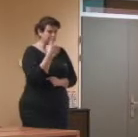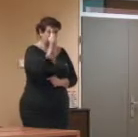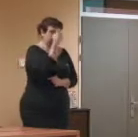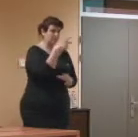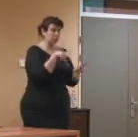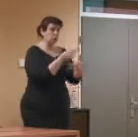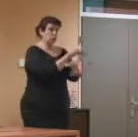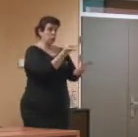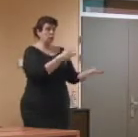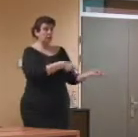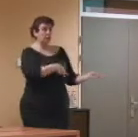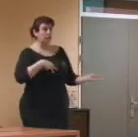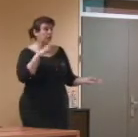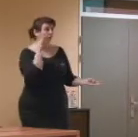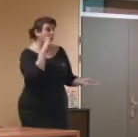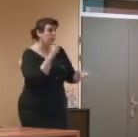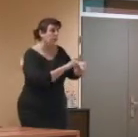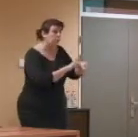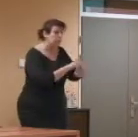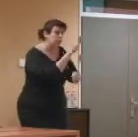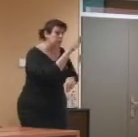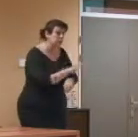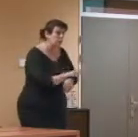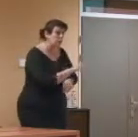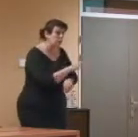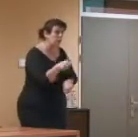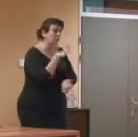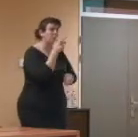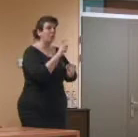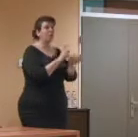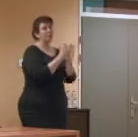es corrupta, si se dan las condiciones que facilitan ese tipo de conductas y